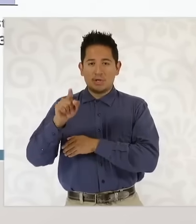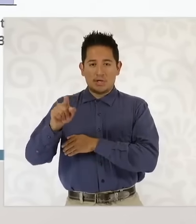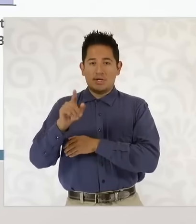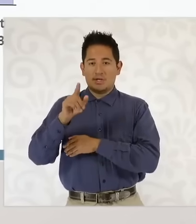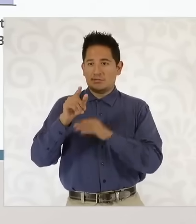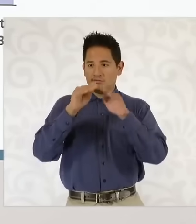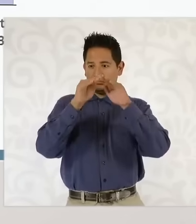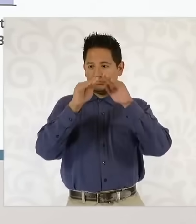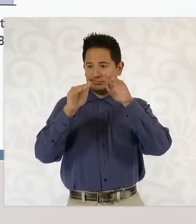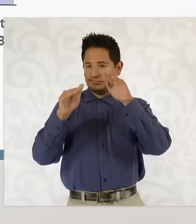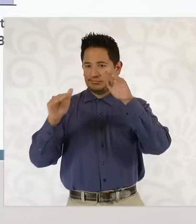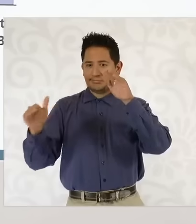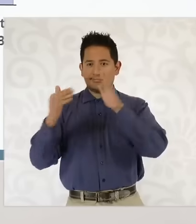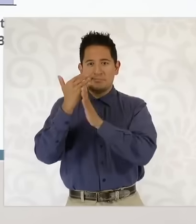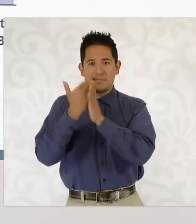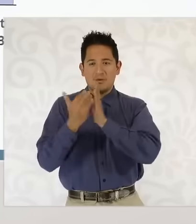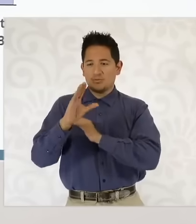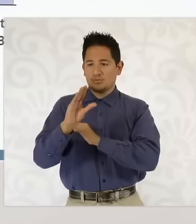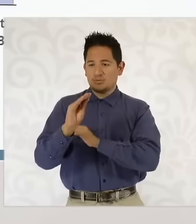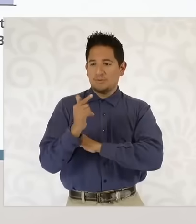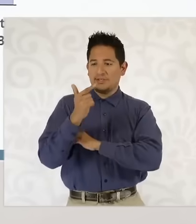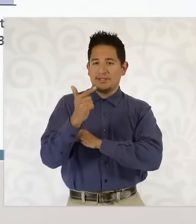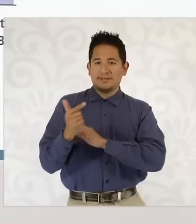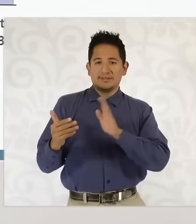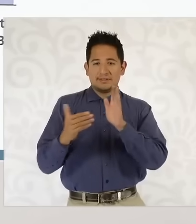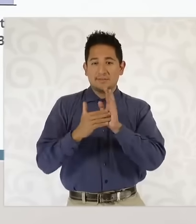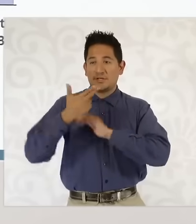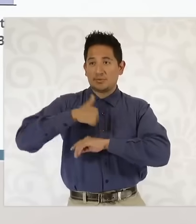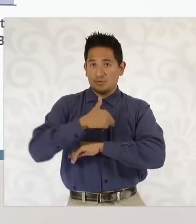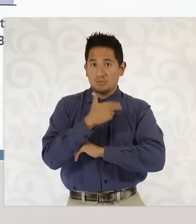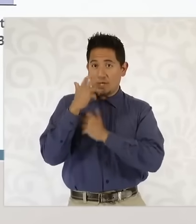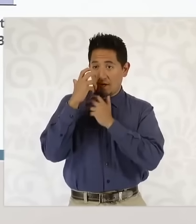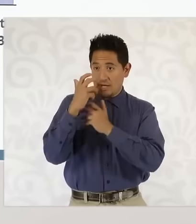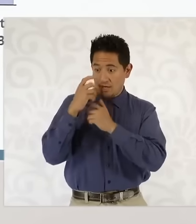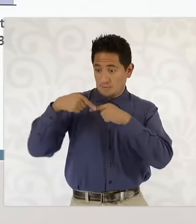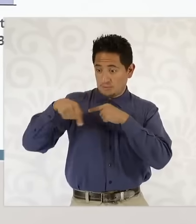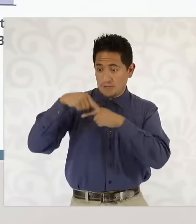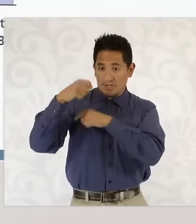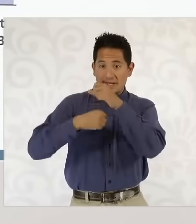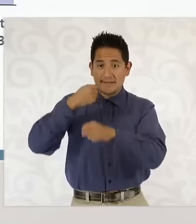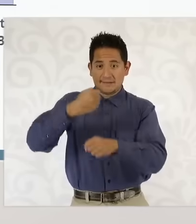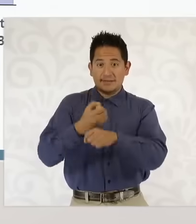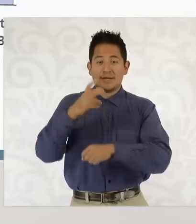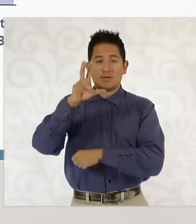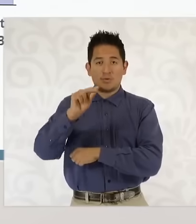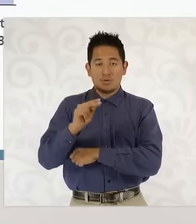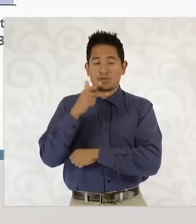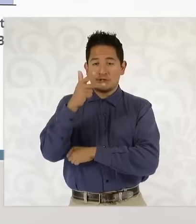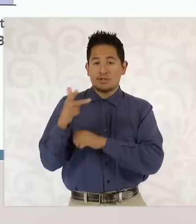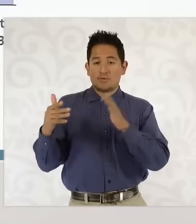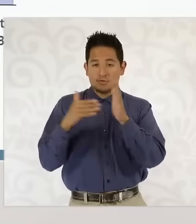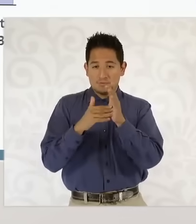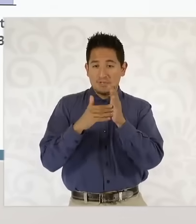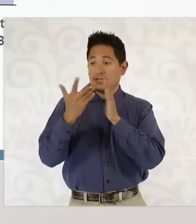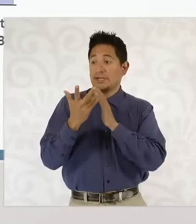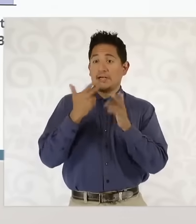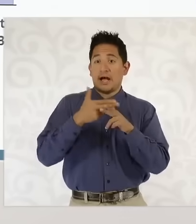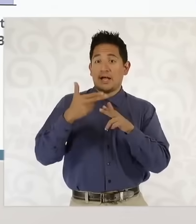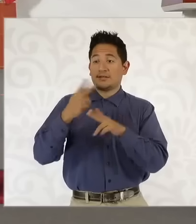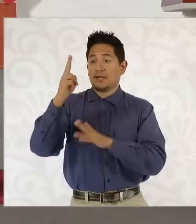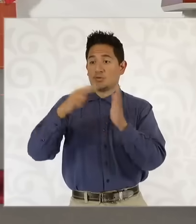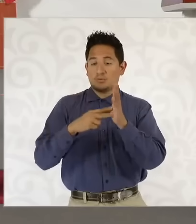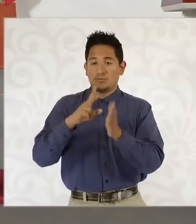Nosotros queremos cerrar en diciembre con 88,000 y cerrar el sexenio con 77,000. problema que tiene